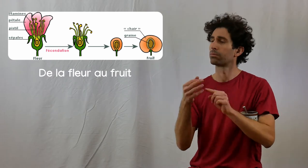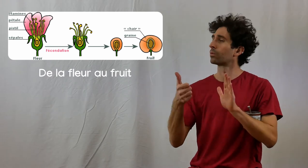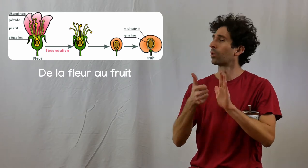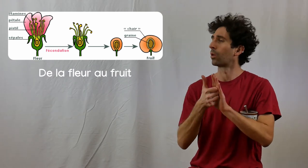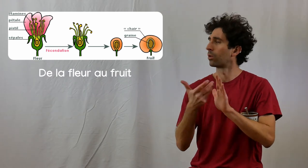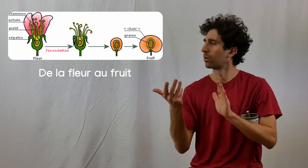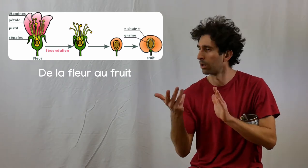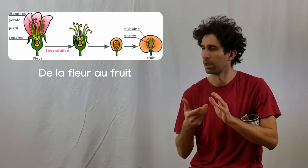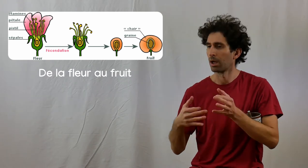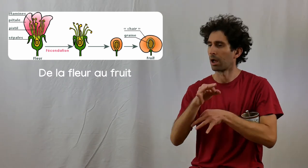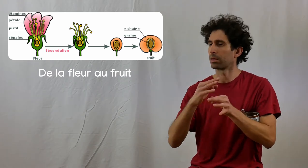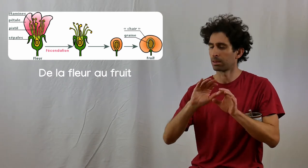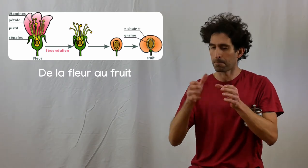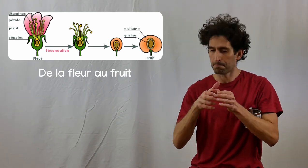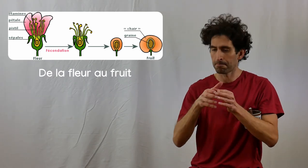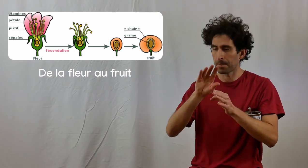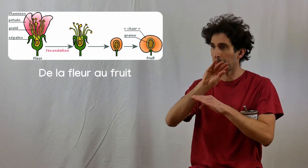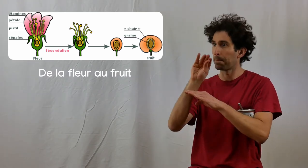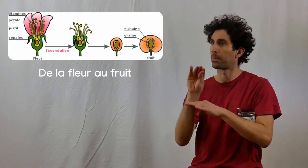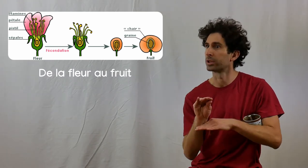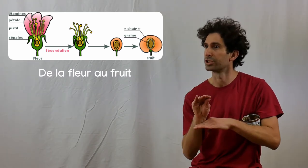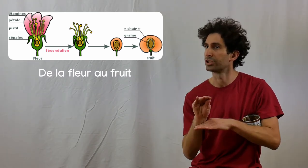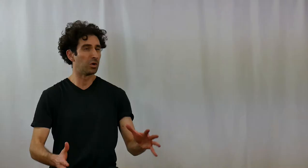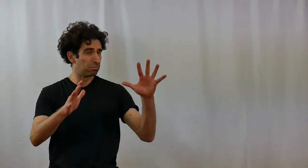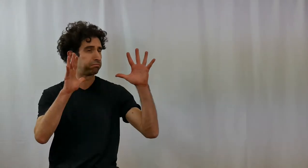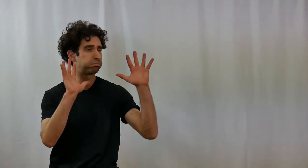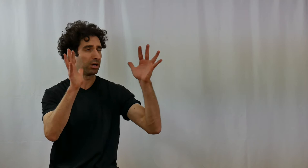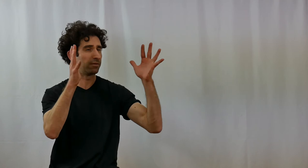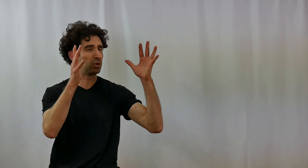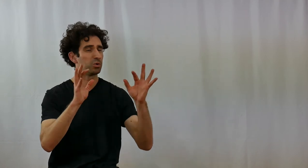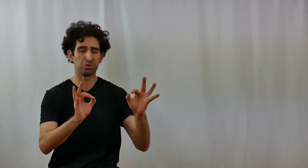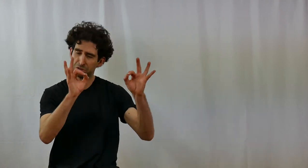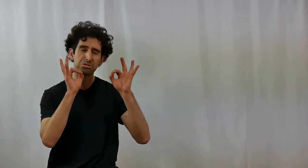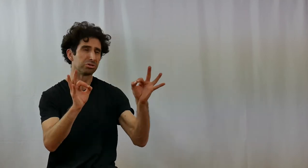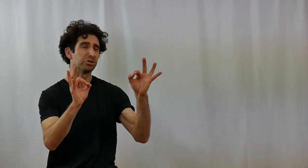Leur rôle est de protéger les graines qu'ils contiennent. Bravo, c'est juste !